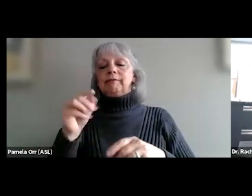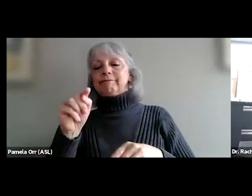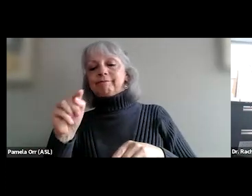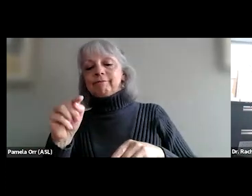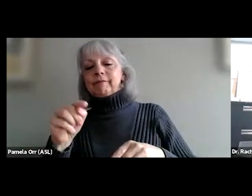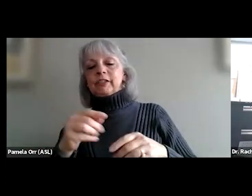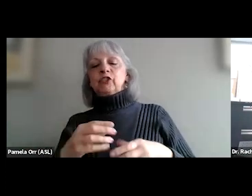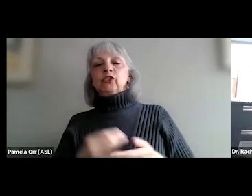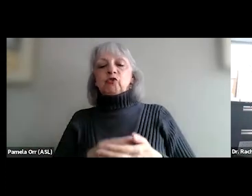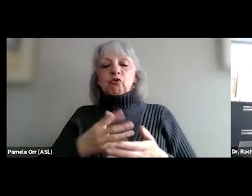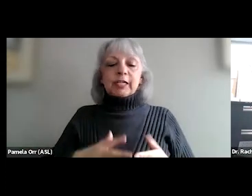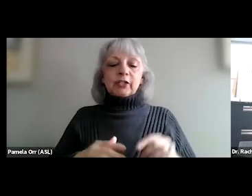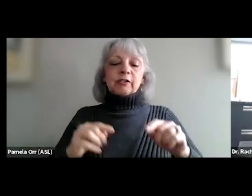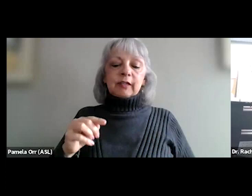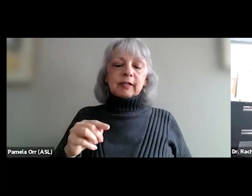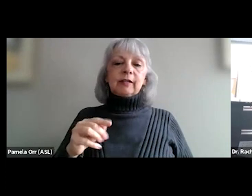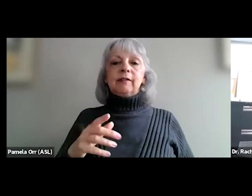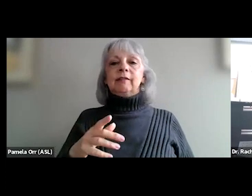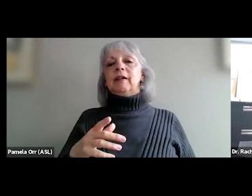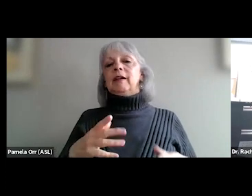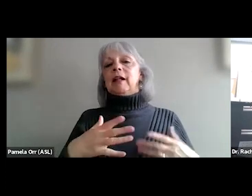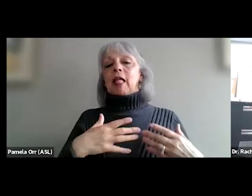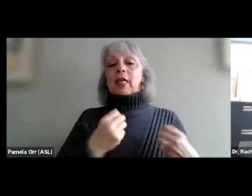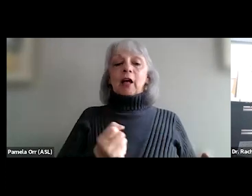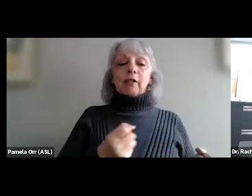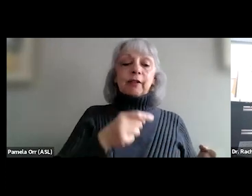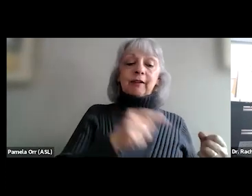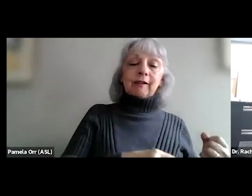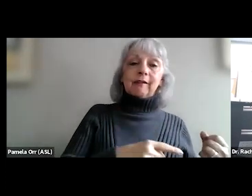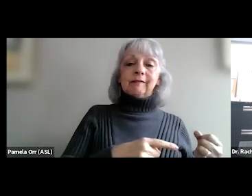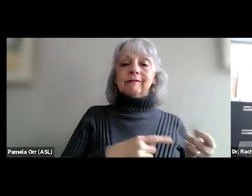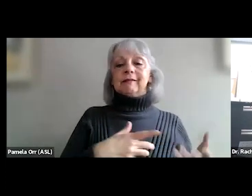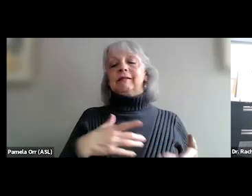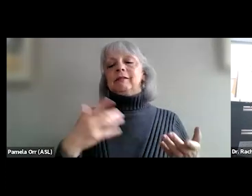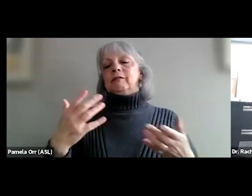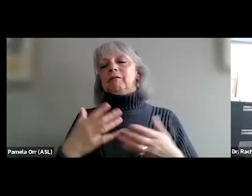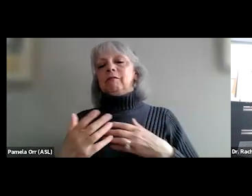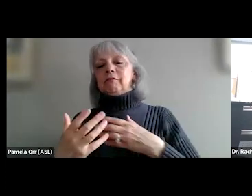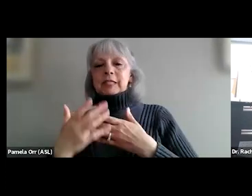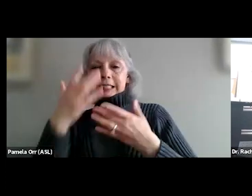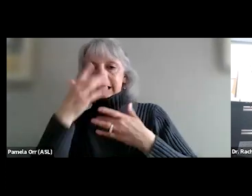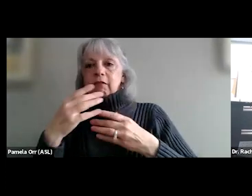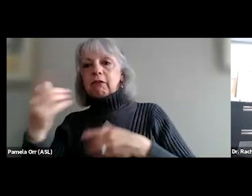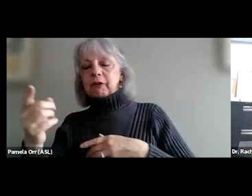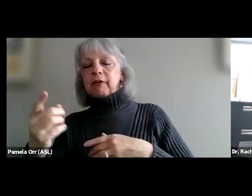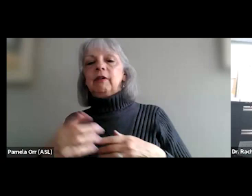a los sanos de los enfermos y a los blancos de los negros. En esta presentación, hablaremos del norte de San Luis